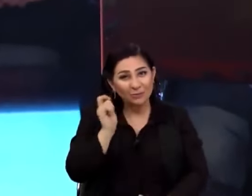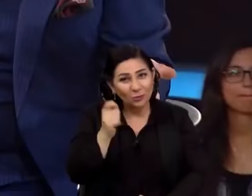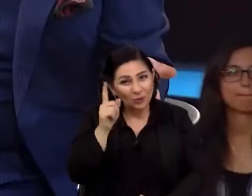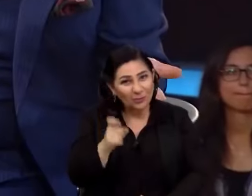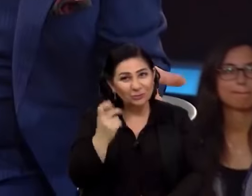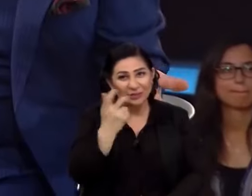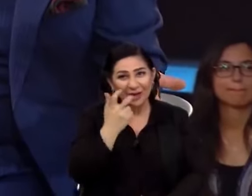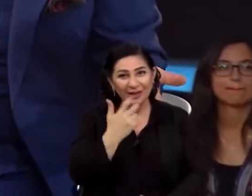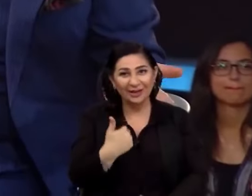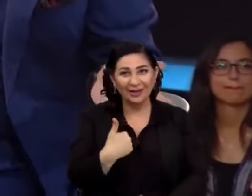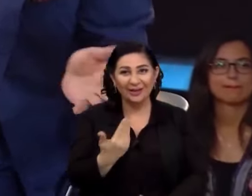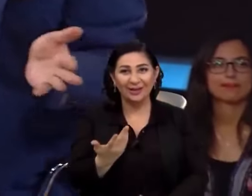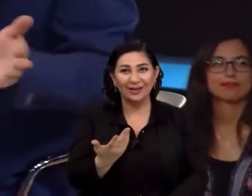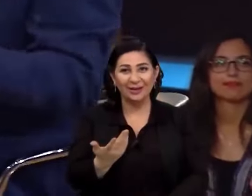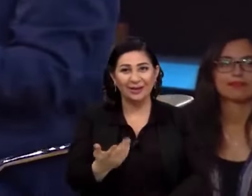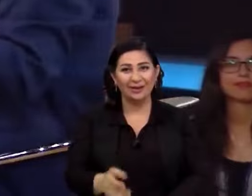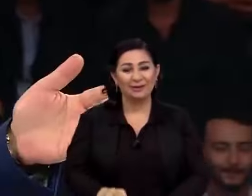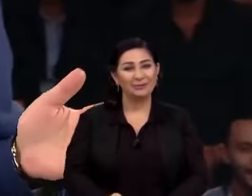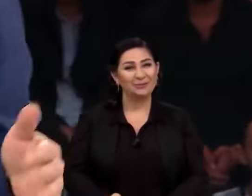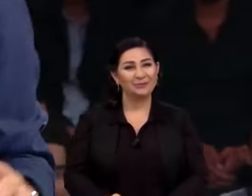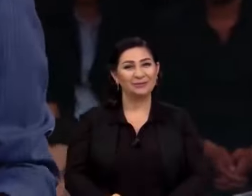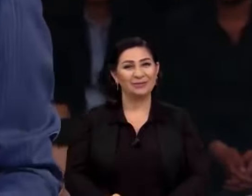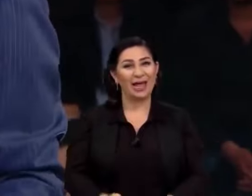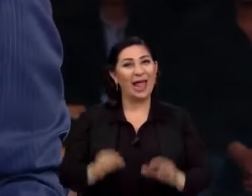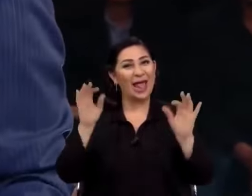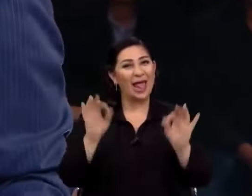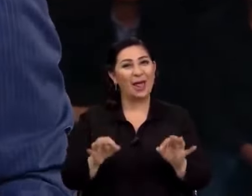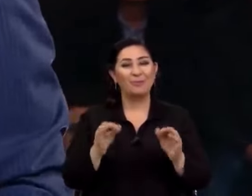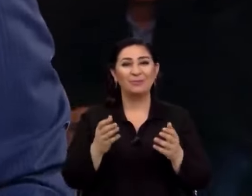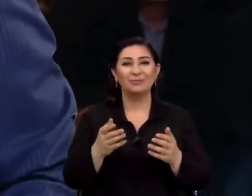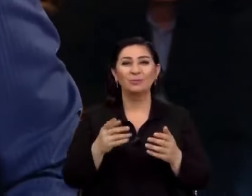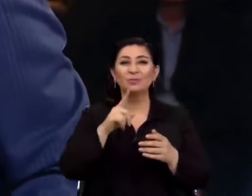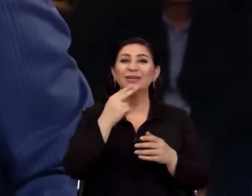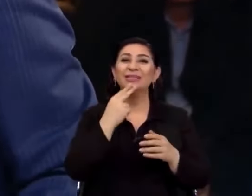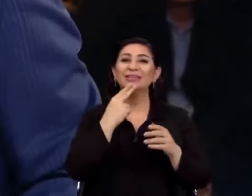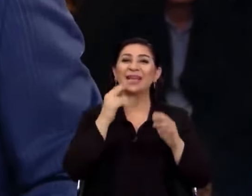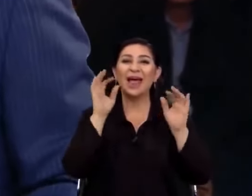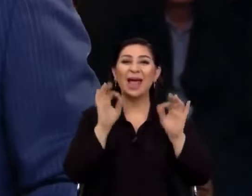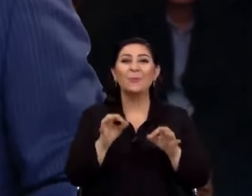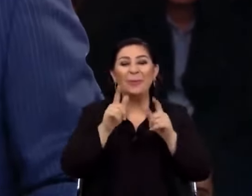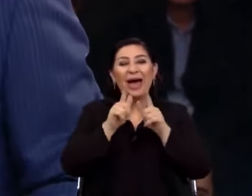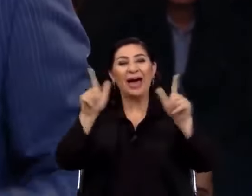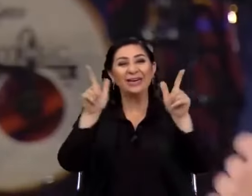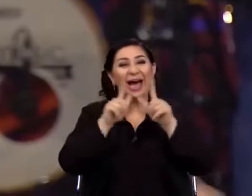canım Allah Allah Yani hep incitir Bu kadınlar hep feryat figan böyle şey hep